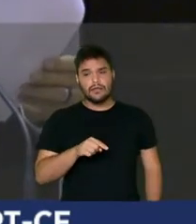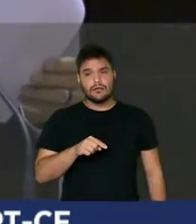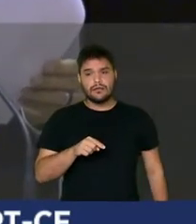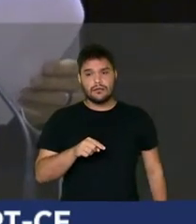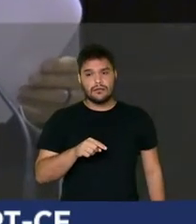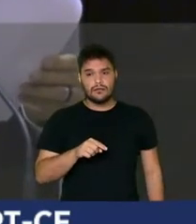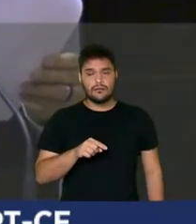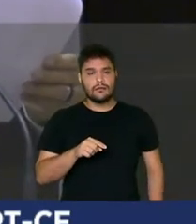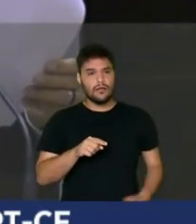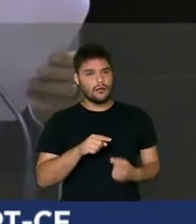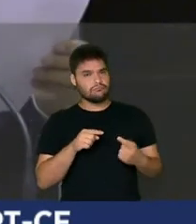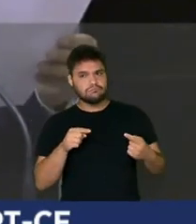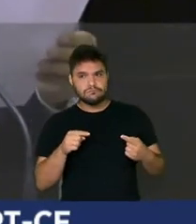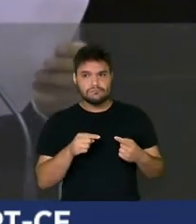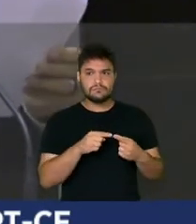REGULADA. NÃO HÁ VÍCIOS A APONTAR QUANTO A ADEQUAÇÃO